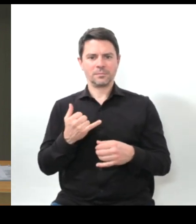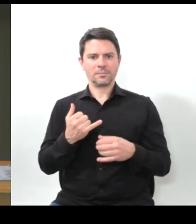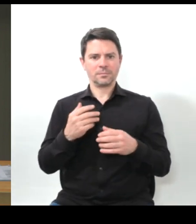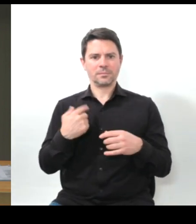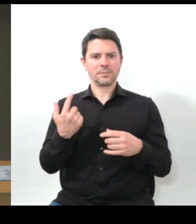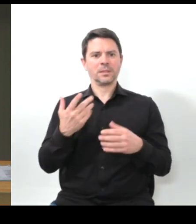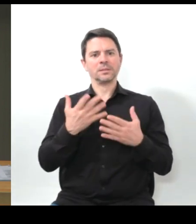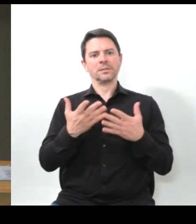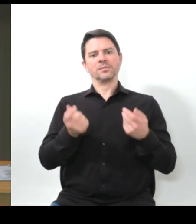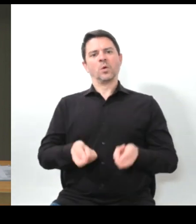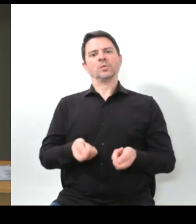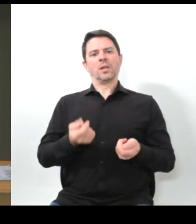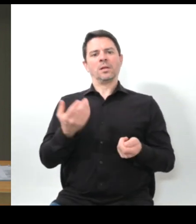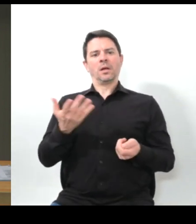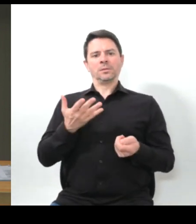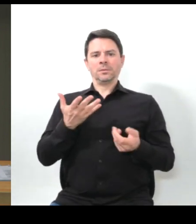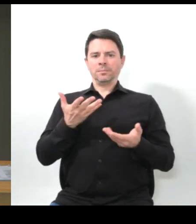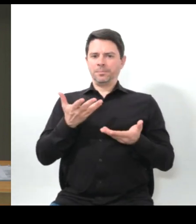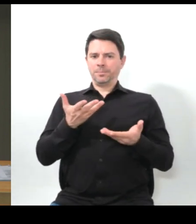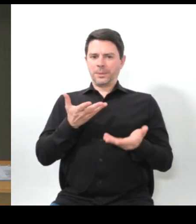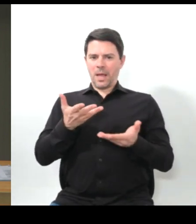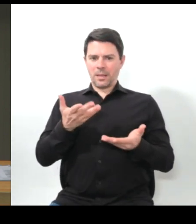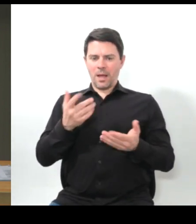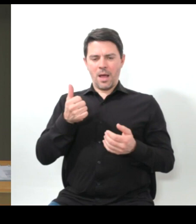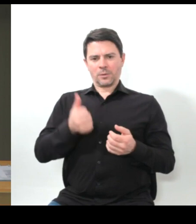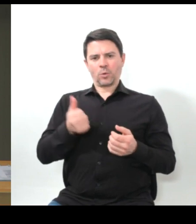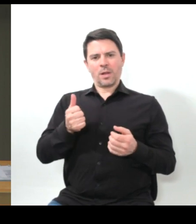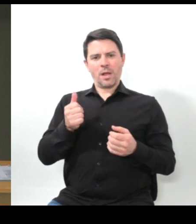annehmen möchte, den bitte ich jetzt um das Handzeichen.